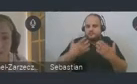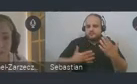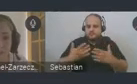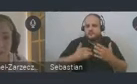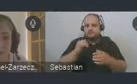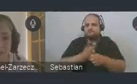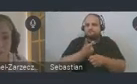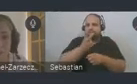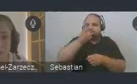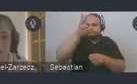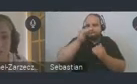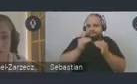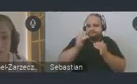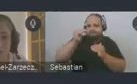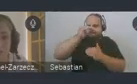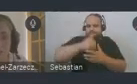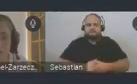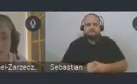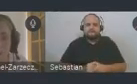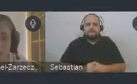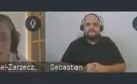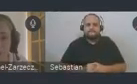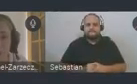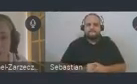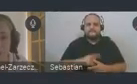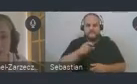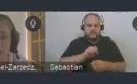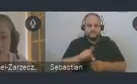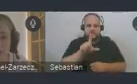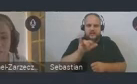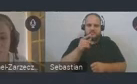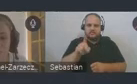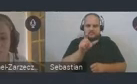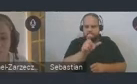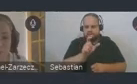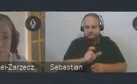Tutaj są linki. Ja później też je do was prześlę.